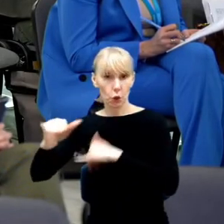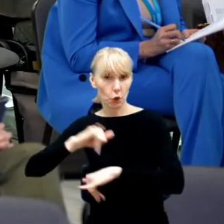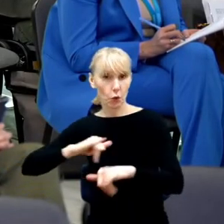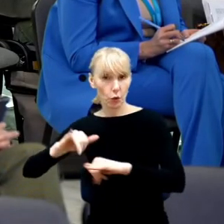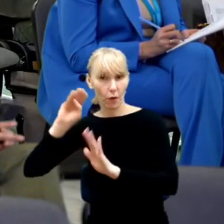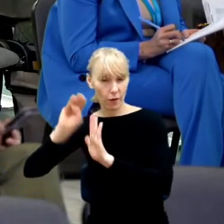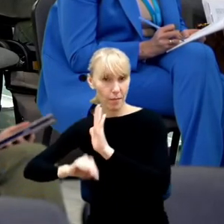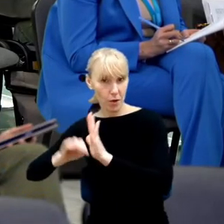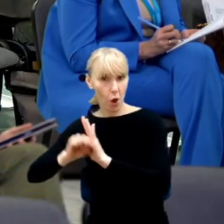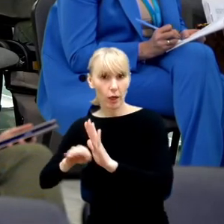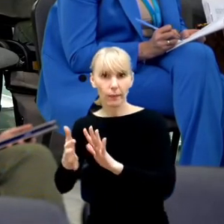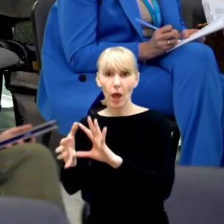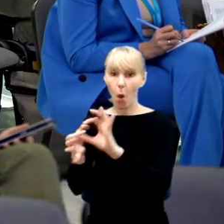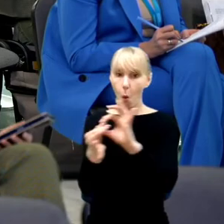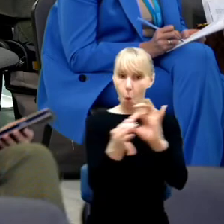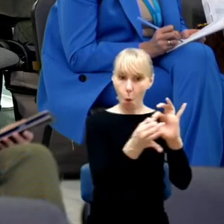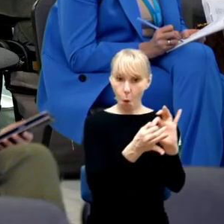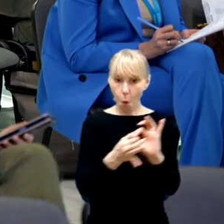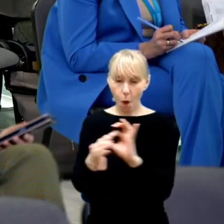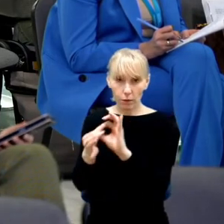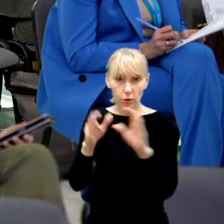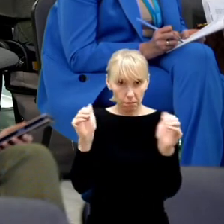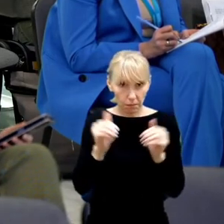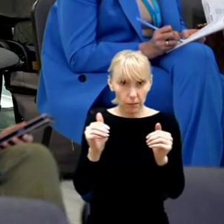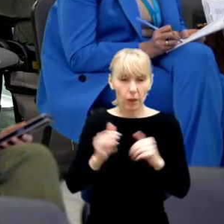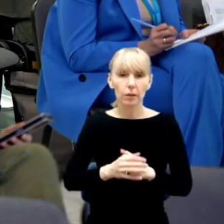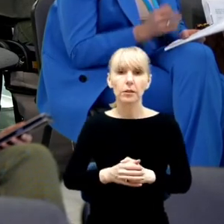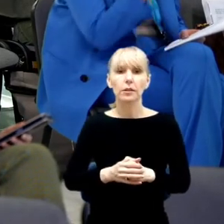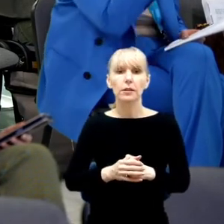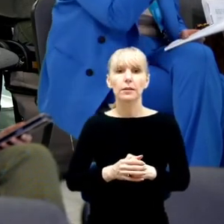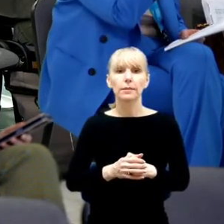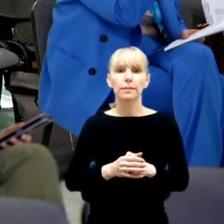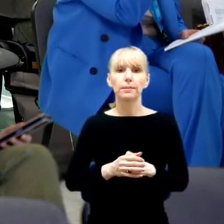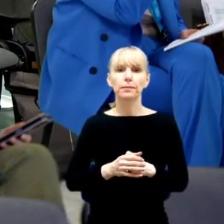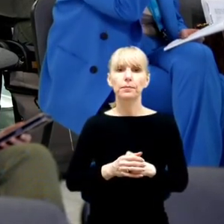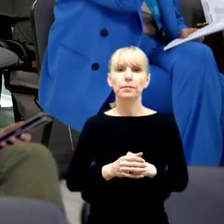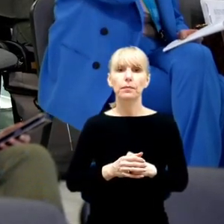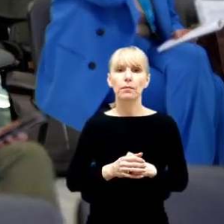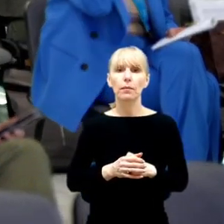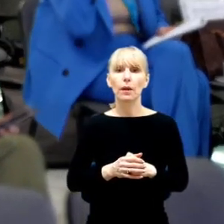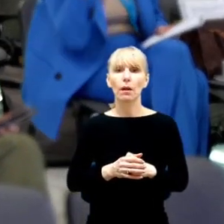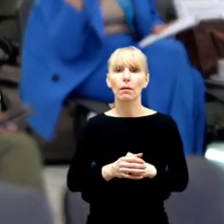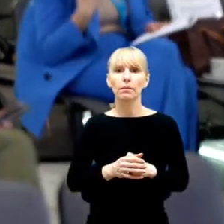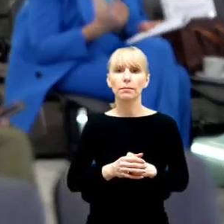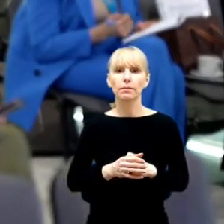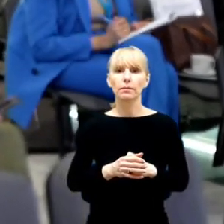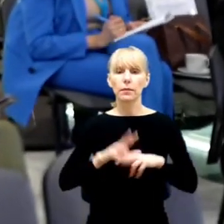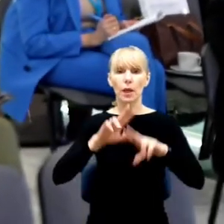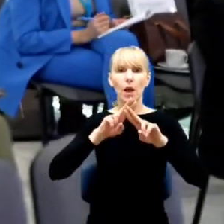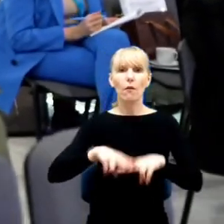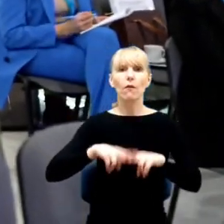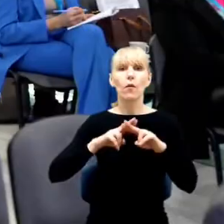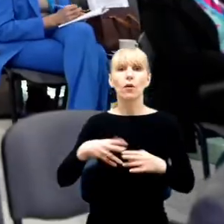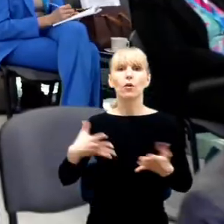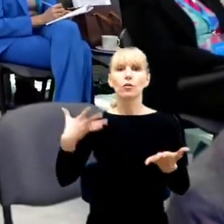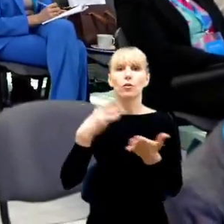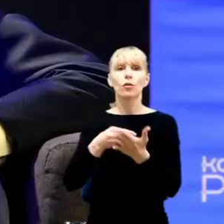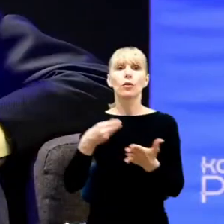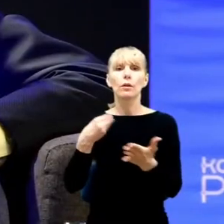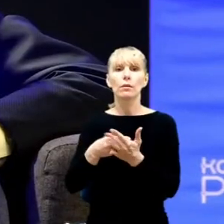więc tutaj nie będę mocno wchodził w ten aspekt, ale Fundusz Dopłat daje możliwość korzystania również z innych instrumentów.